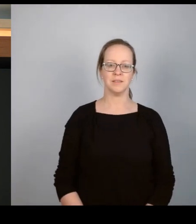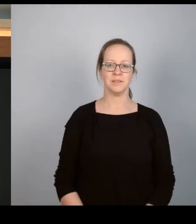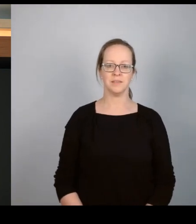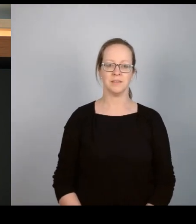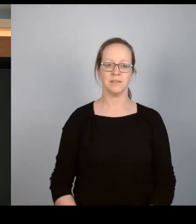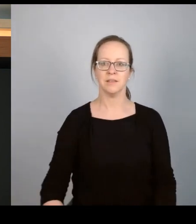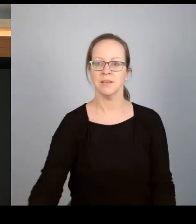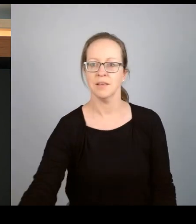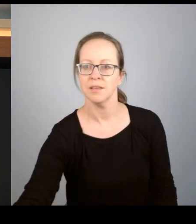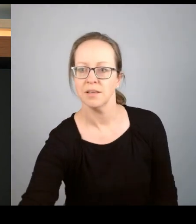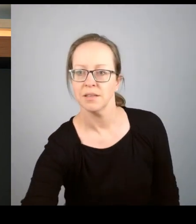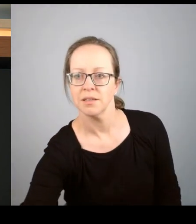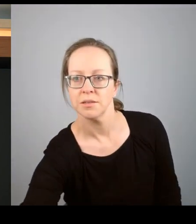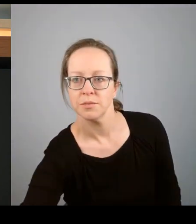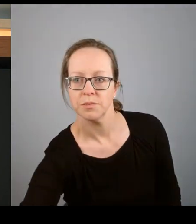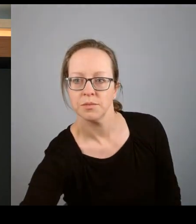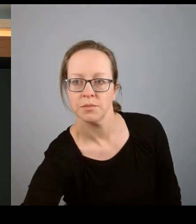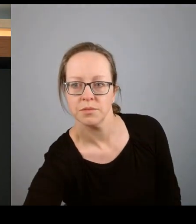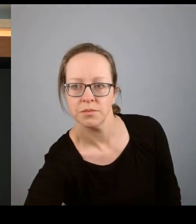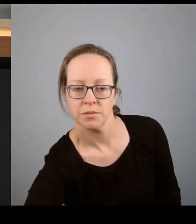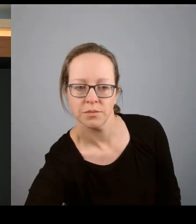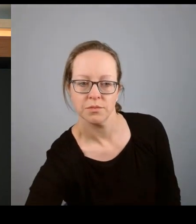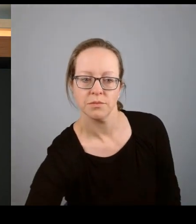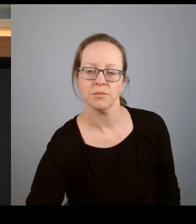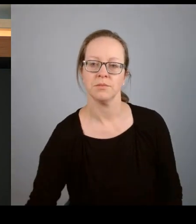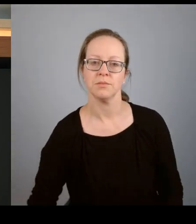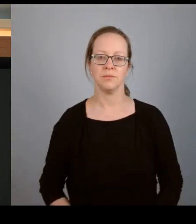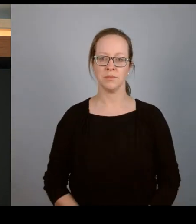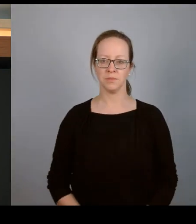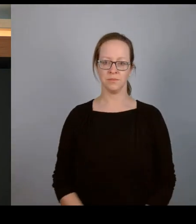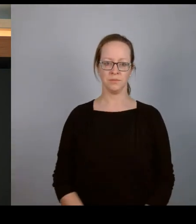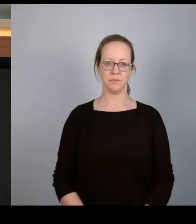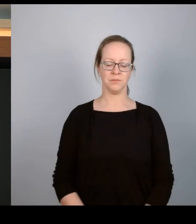Ich bin mehr Demokrat als Sie (Beifall) . Glauben Sie mir das.